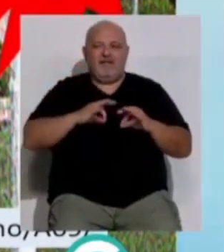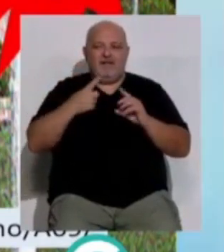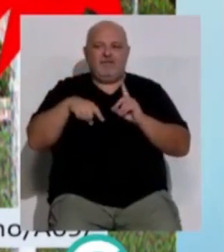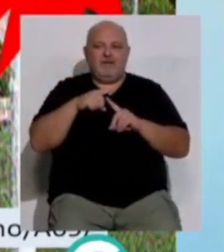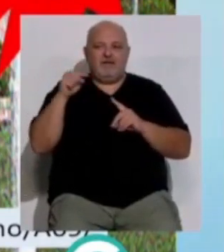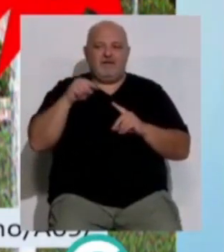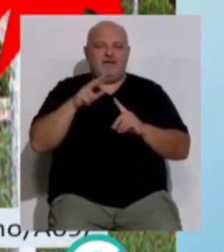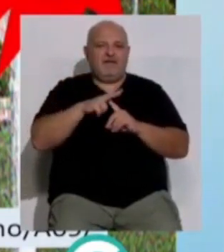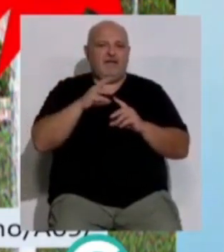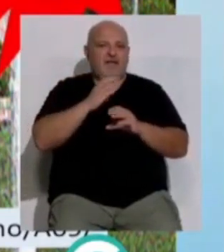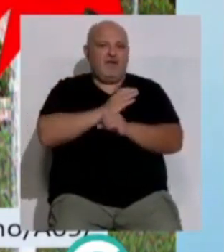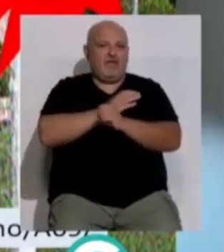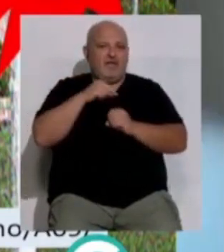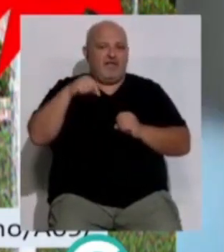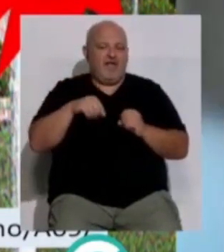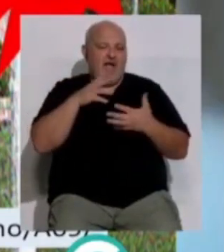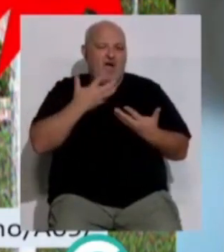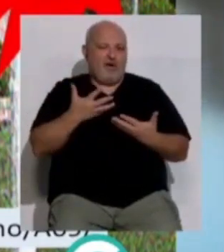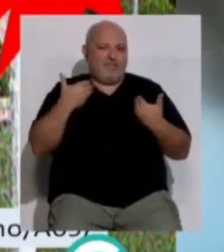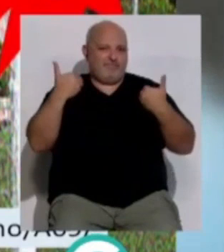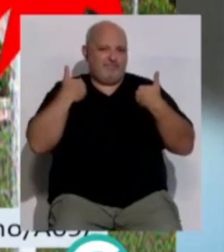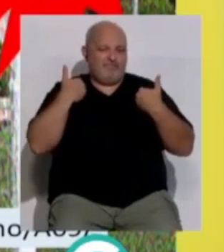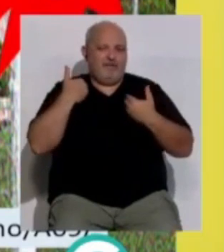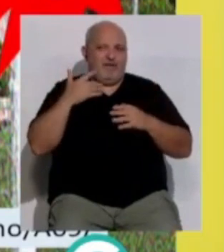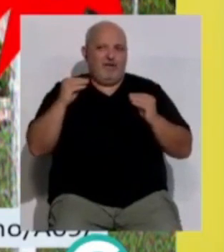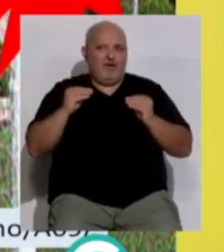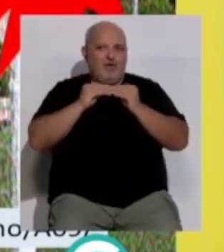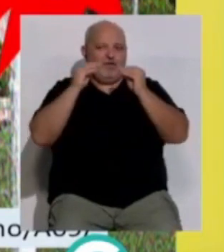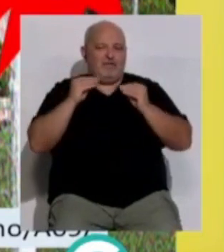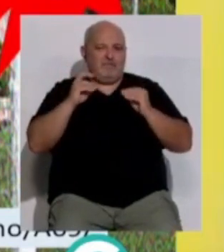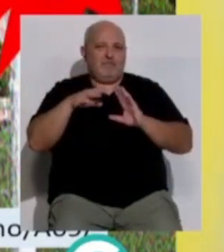a la radio televisión municipal y ahora Estamos aquí coincidiendo en este en este programa Bueno